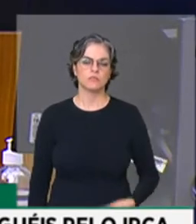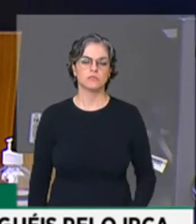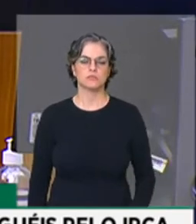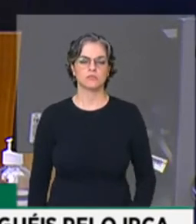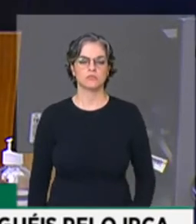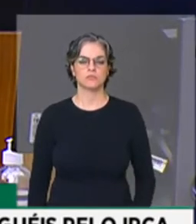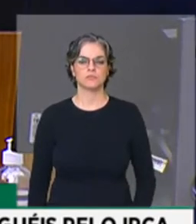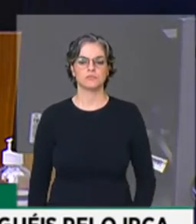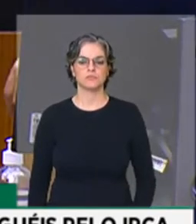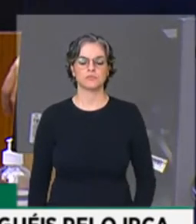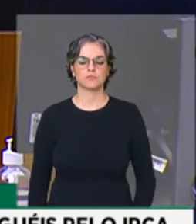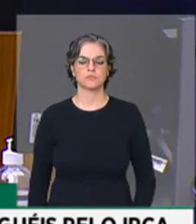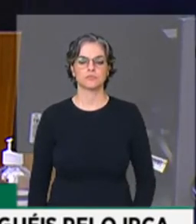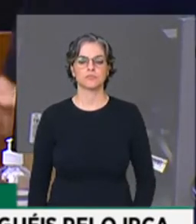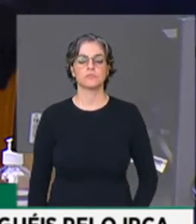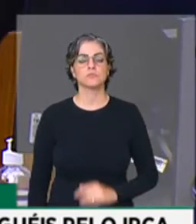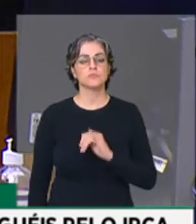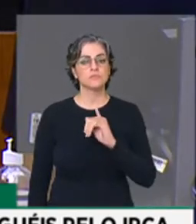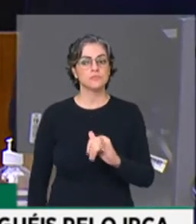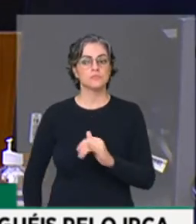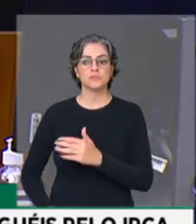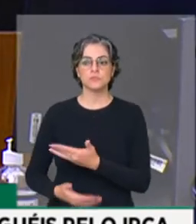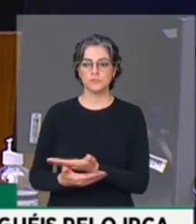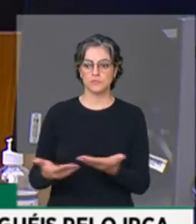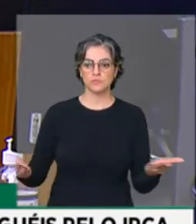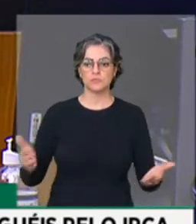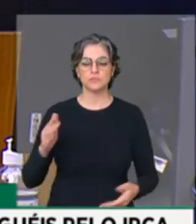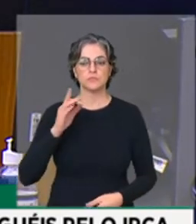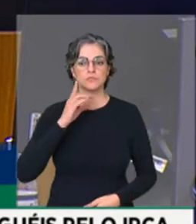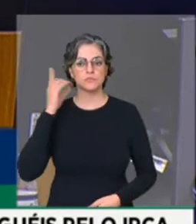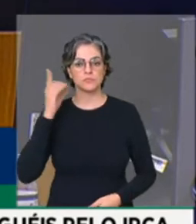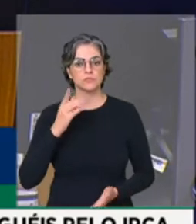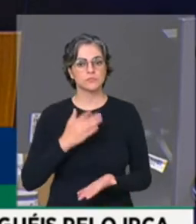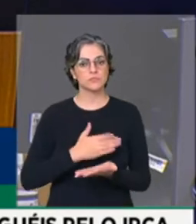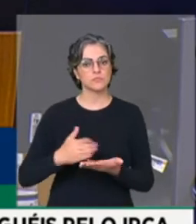ESTÁ A ORIENTAÇÃO ELA. A. -- [PRESIDENTE]: A PRESIDÊNCIA SOLICITA AOS SENHORES DEPUTADOS E SENHORAS DEPUTADAS QUE REGISTREM OS SEUS VOTOS NO INFOLEG